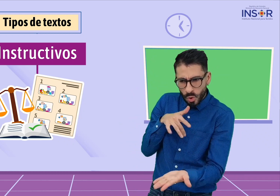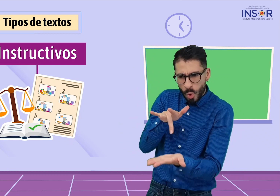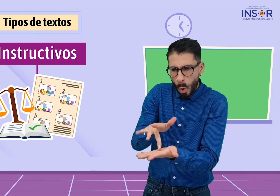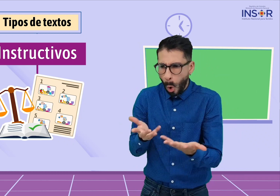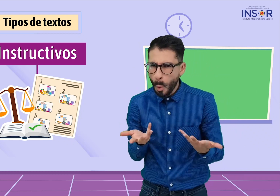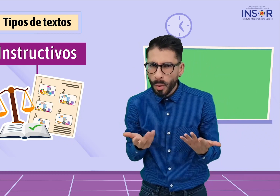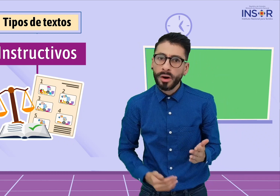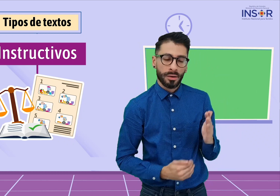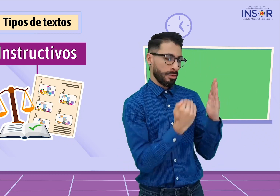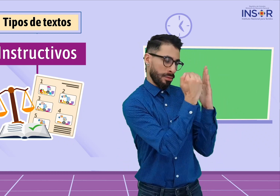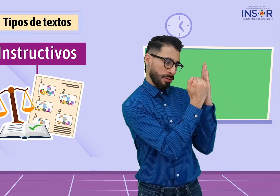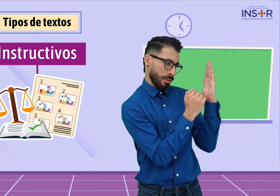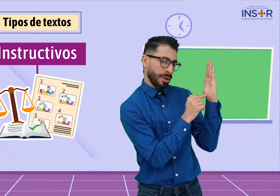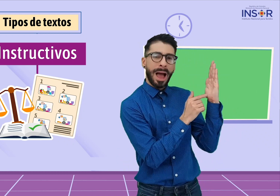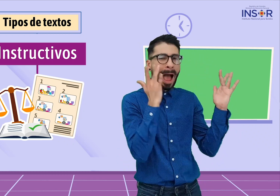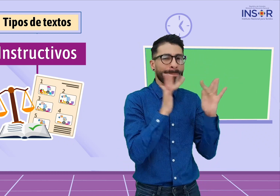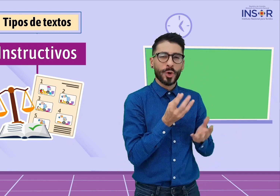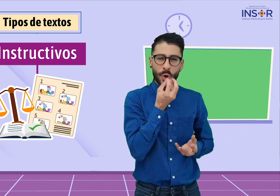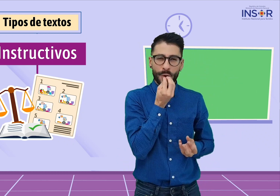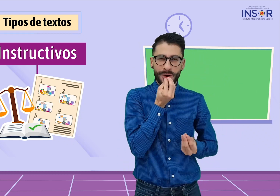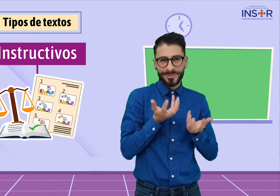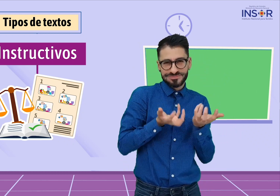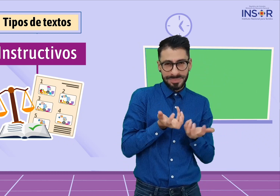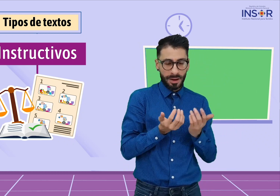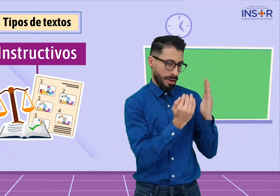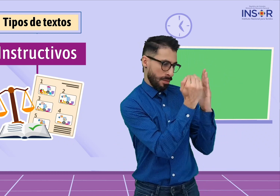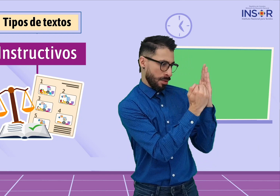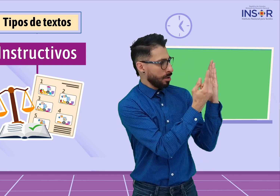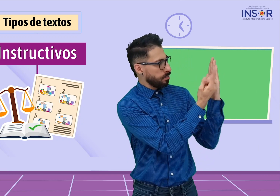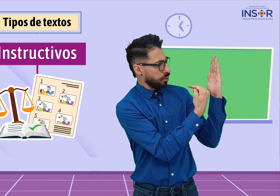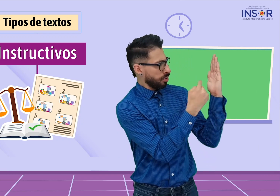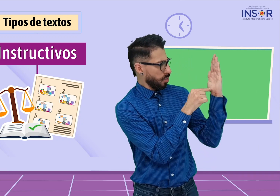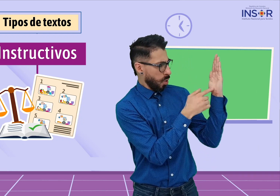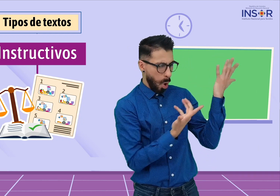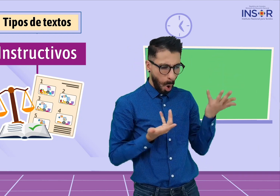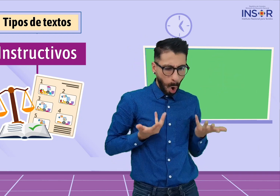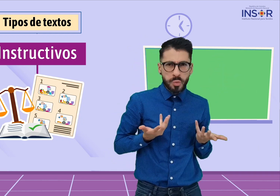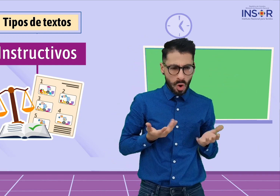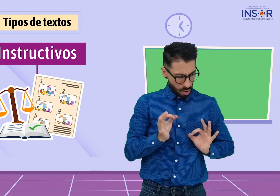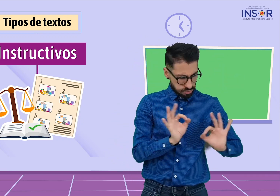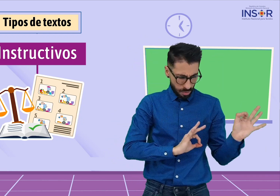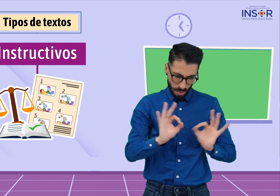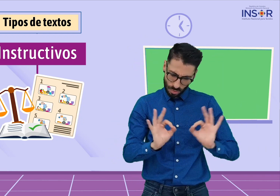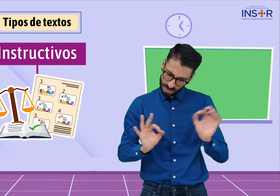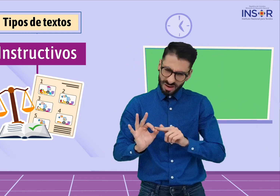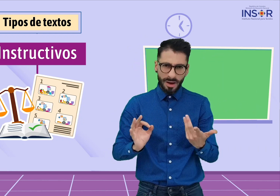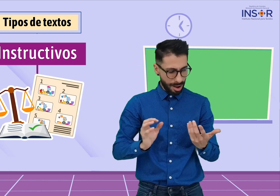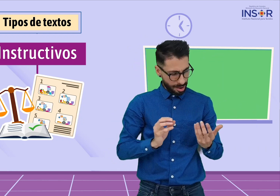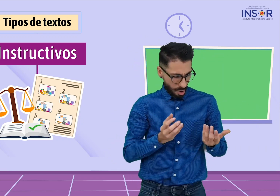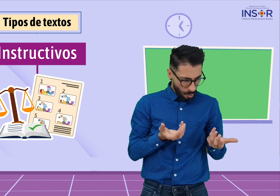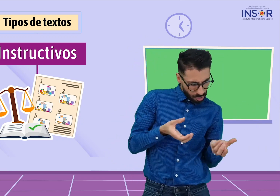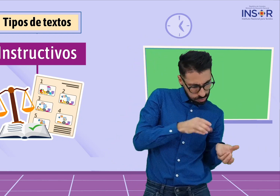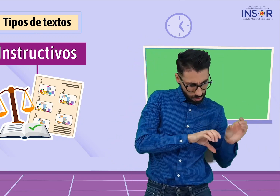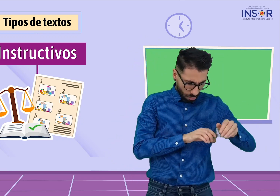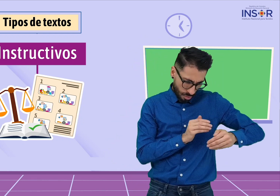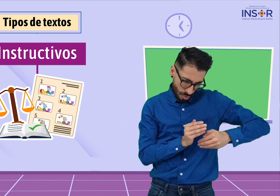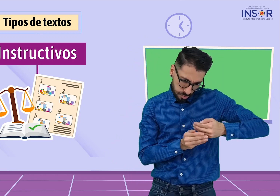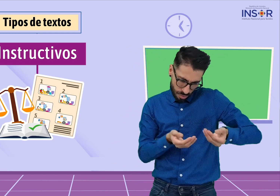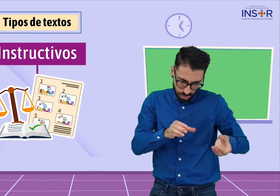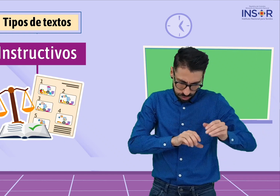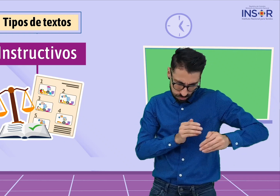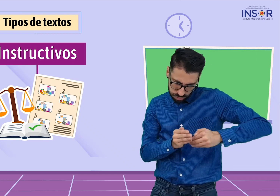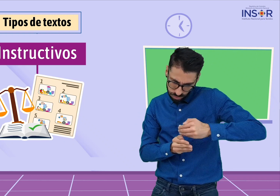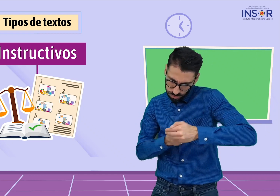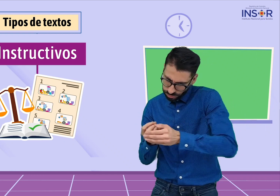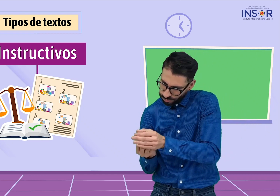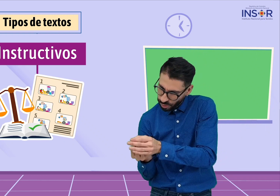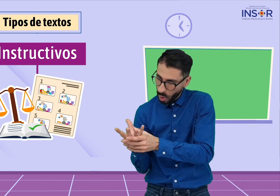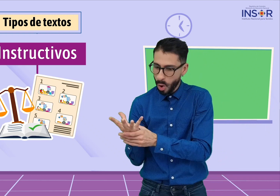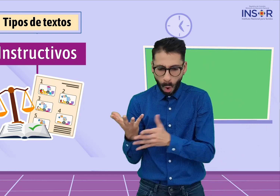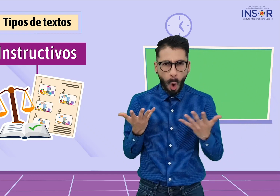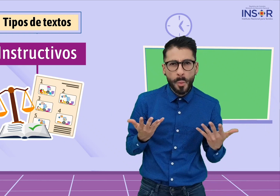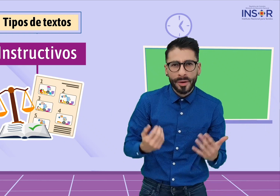Por ejemplo, cómo llegar a un lugar, cómo preparar un alimento o como realizar un proceso para obtener un producto.